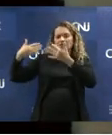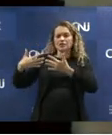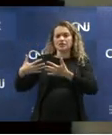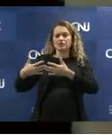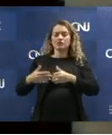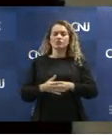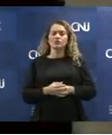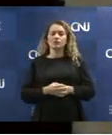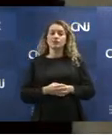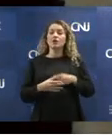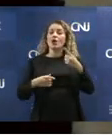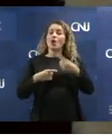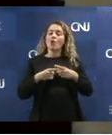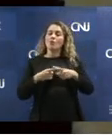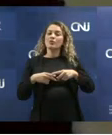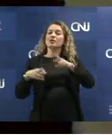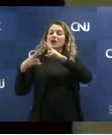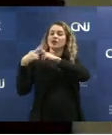é a responsabilidade do magistrado,